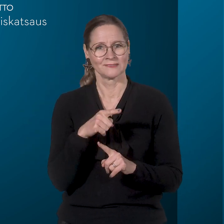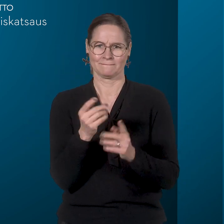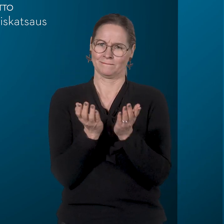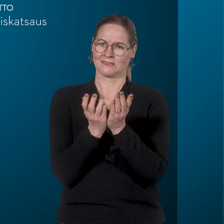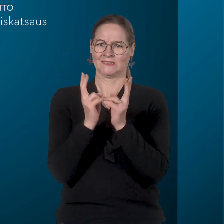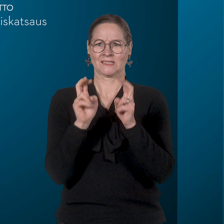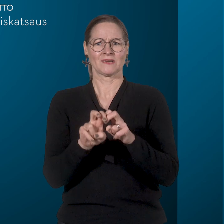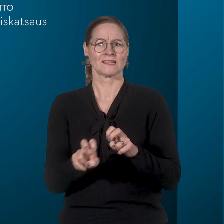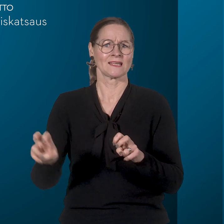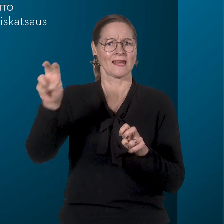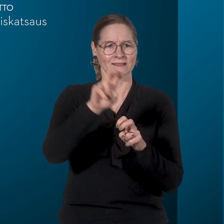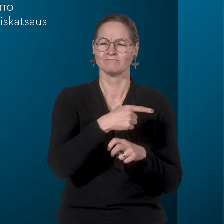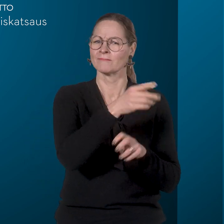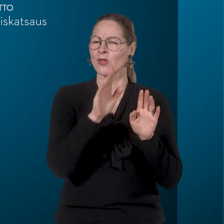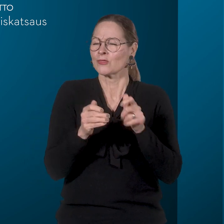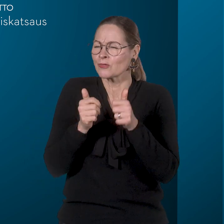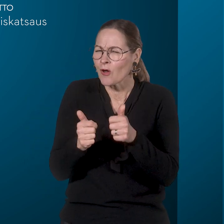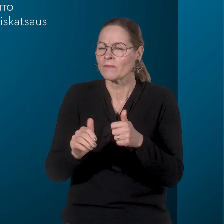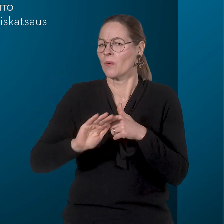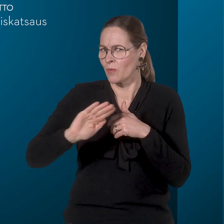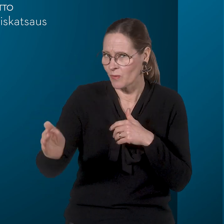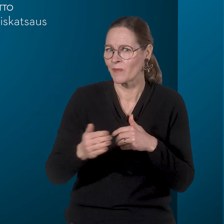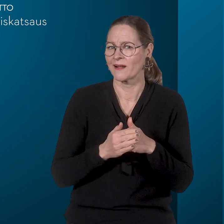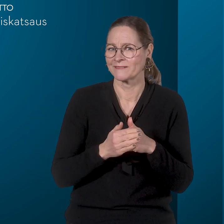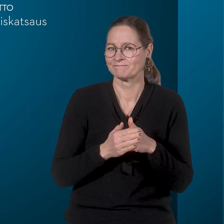ja vastaavaa kiertuetta on toivottu uudelleen.